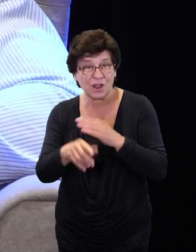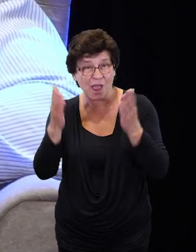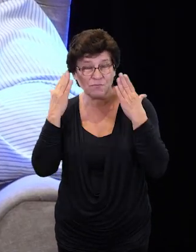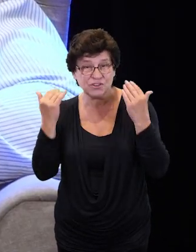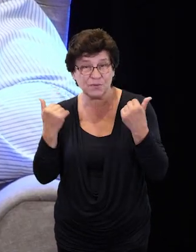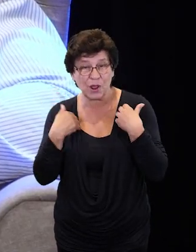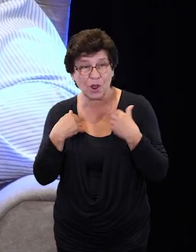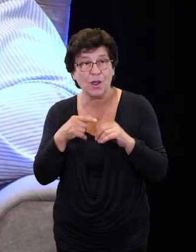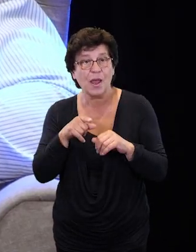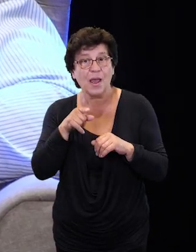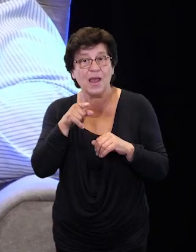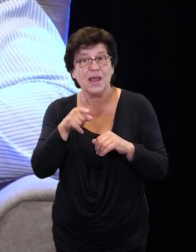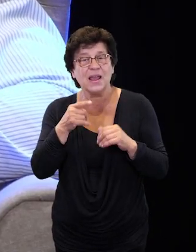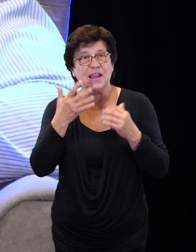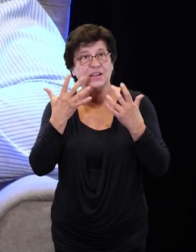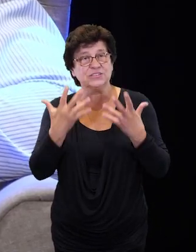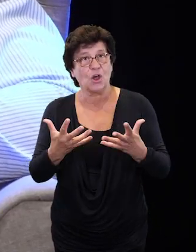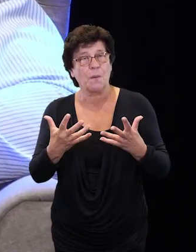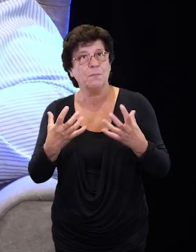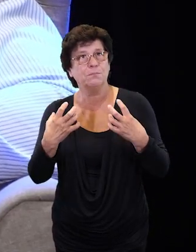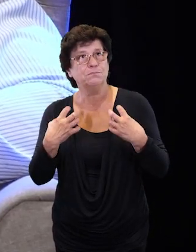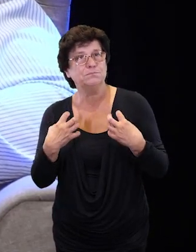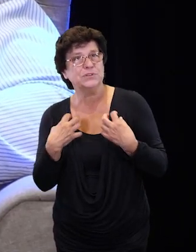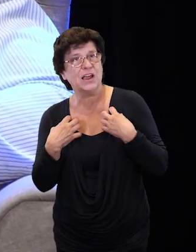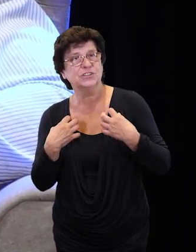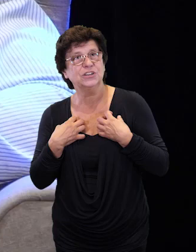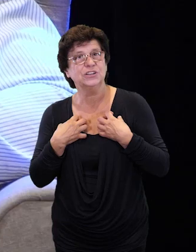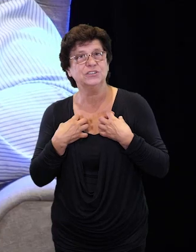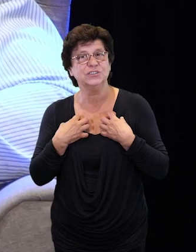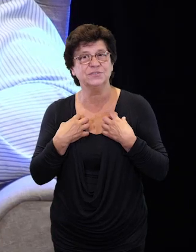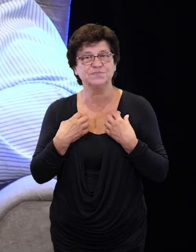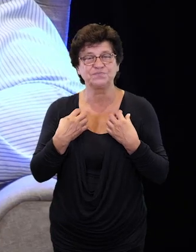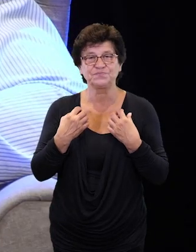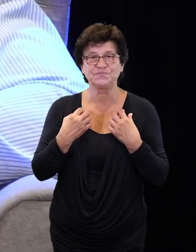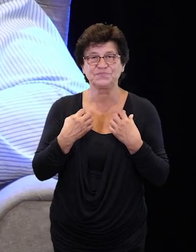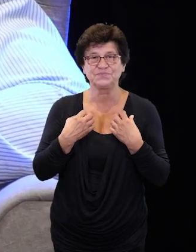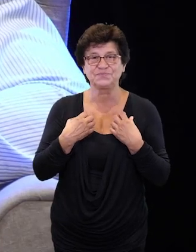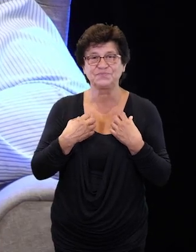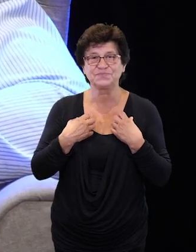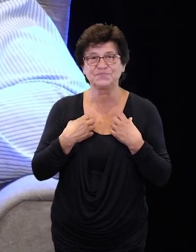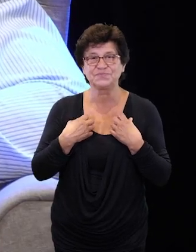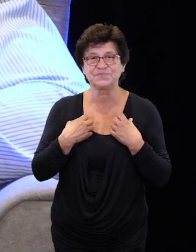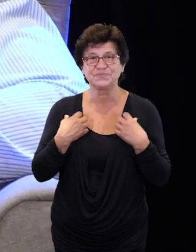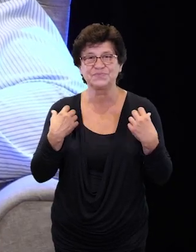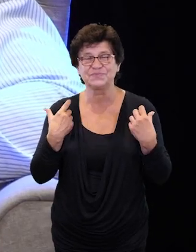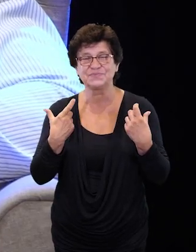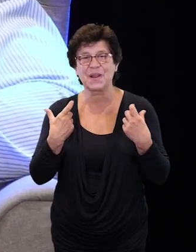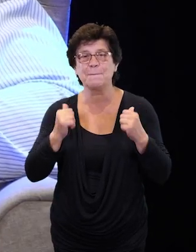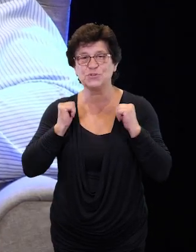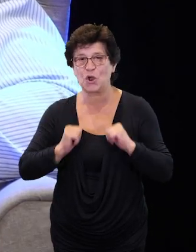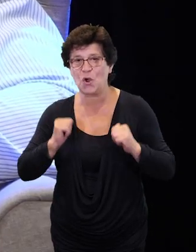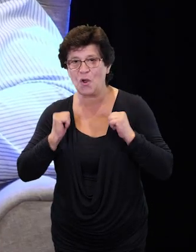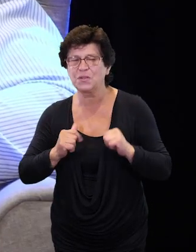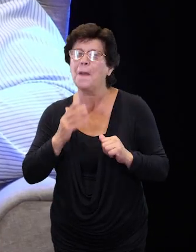a z drugiej strony chcą przeżyć przygodę jakąś. Więc ten temat też mnie fascynuje. Będę miał jeszcze w przyszłości jakieś różne rzeczy,